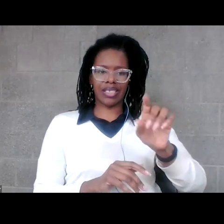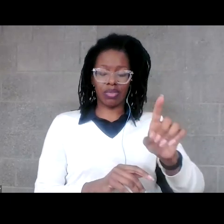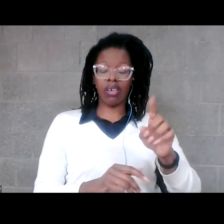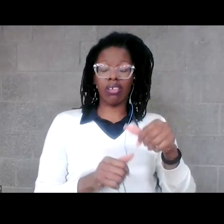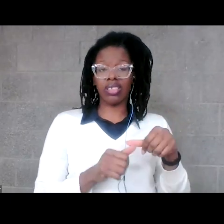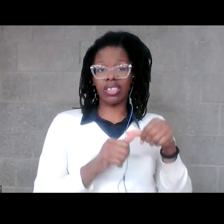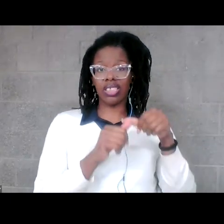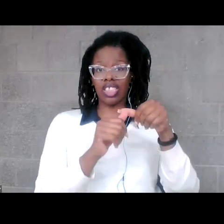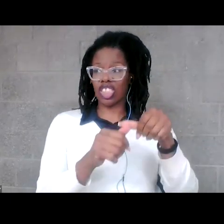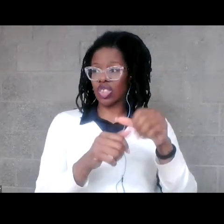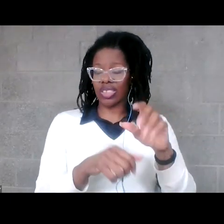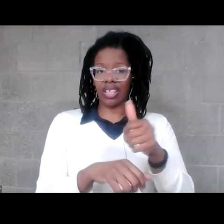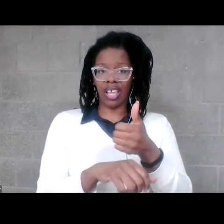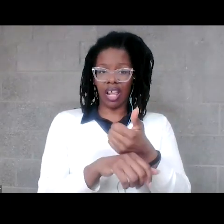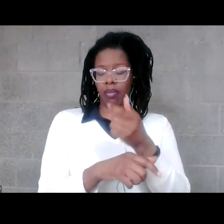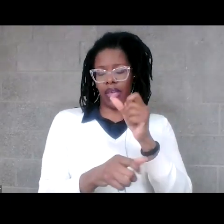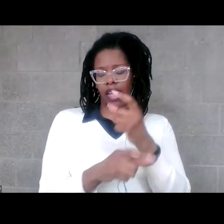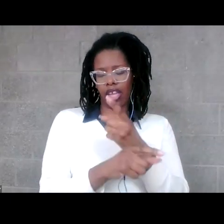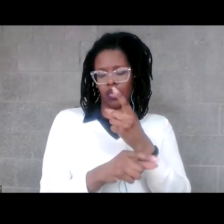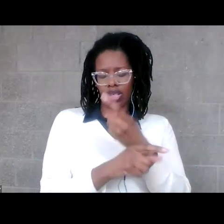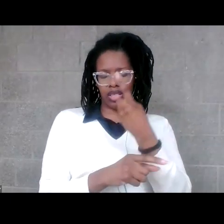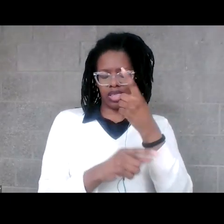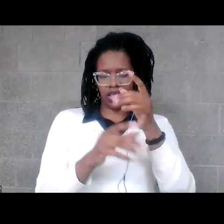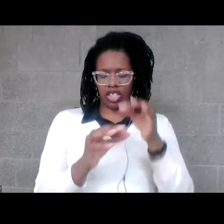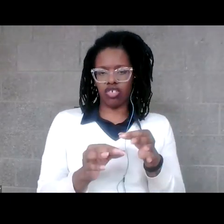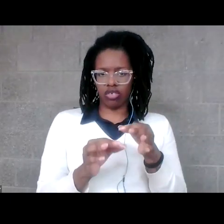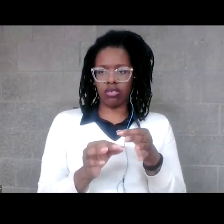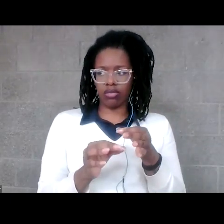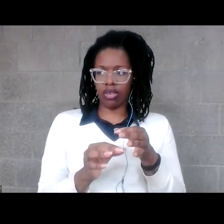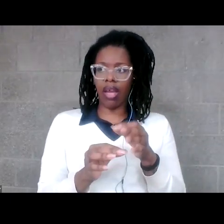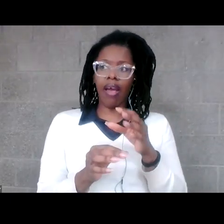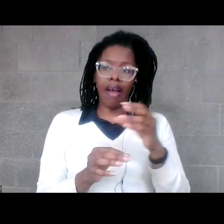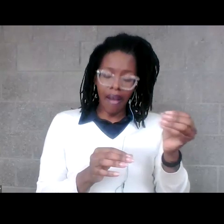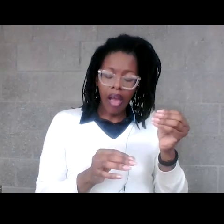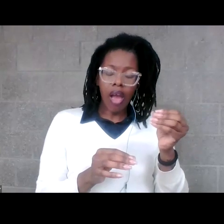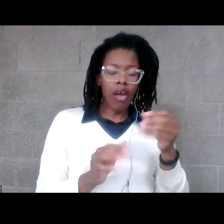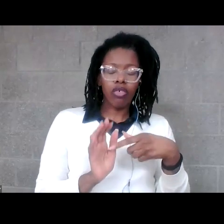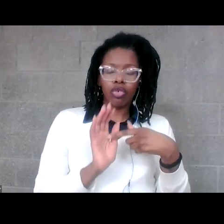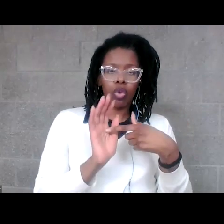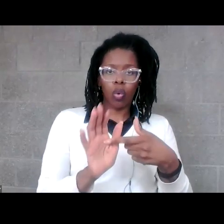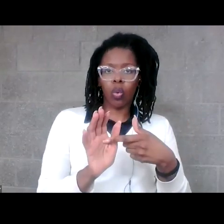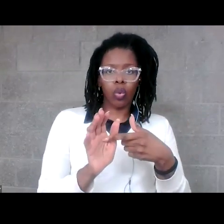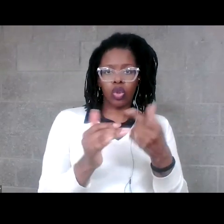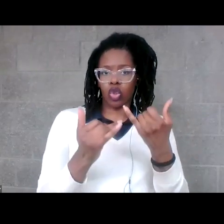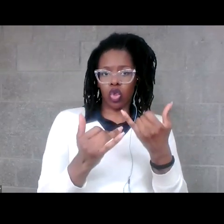tomando decisiones precisas sobre discapacidad, la SSA debe contar con información que refleje ocupaciones actuales y sus requisitos.